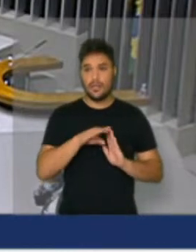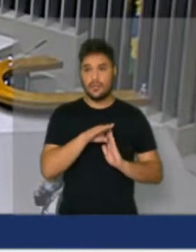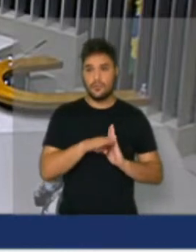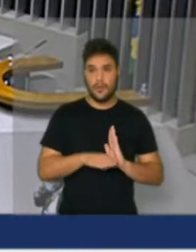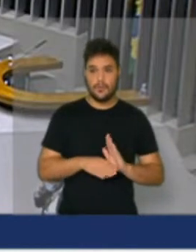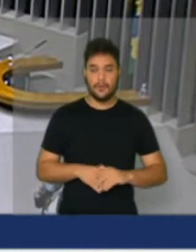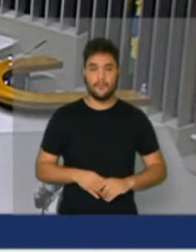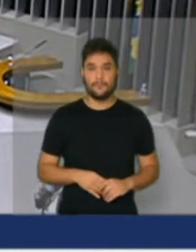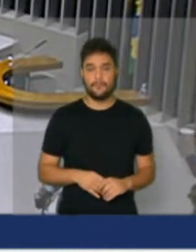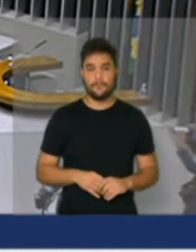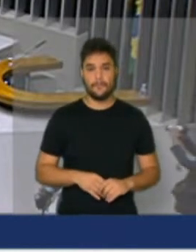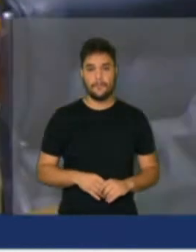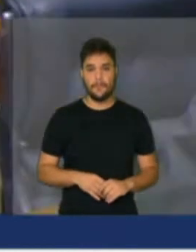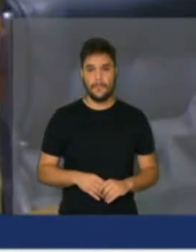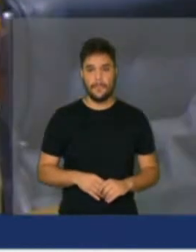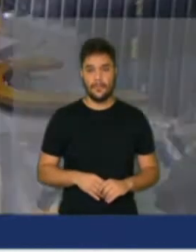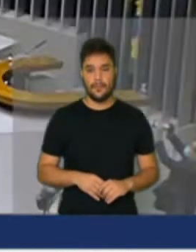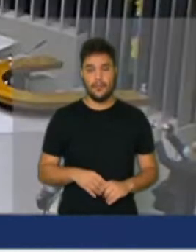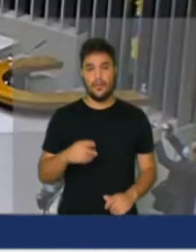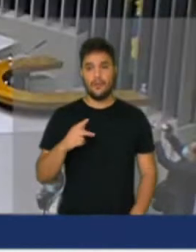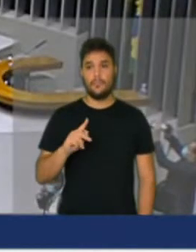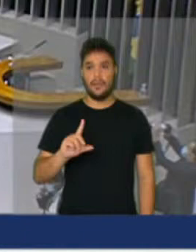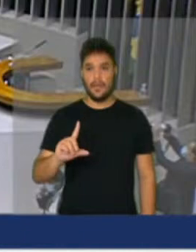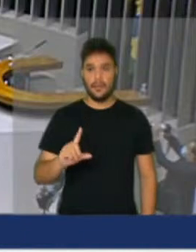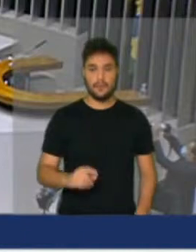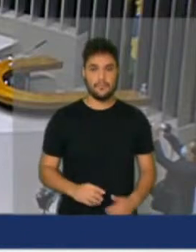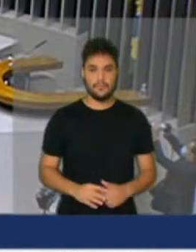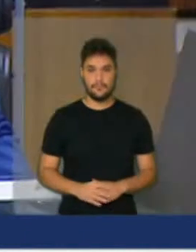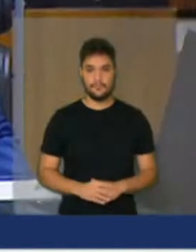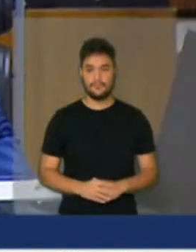CONTRA A RETIRADA PARA QUE ELE SEJA CONVOCADO. [PRESIDENTE]: PL? COMO